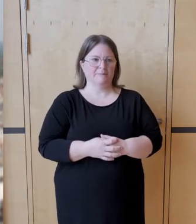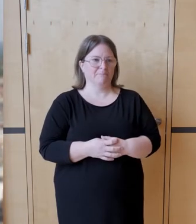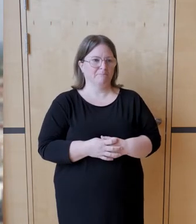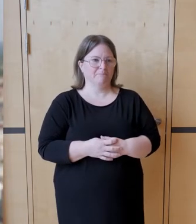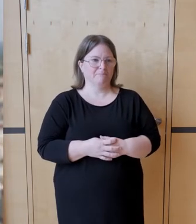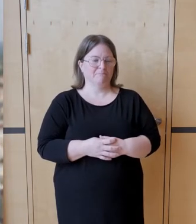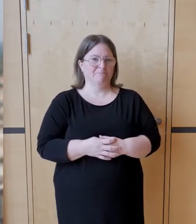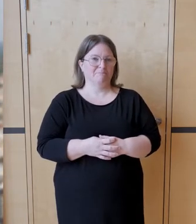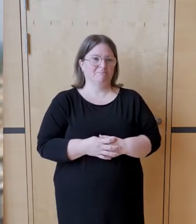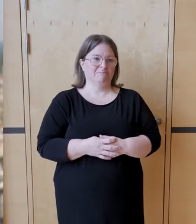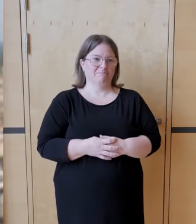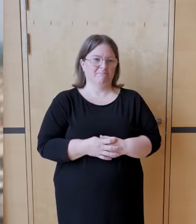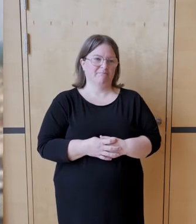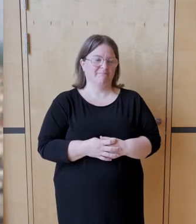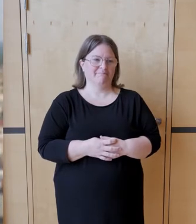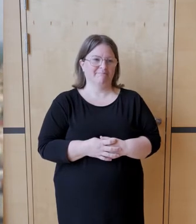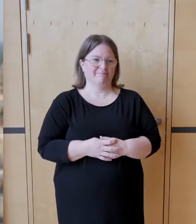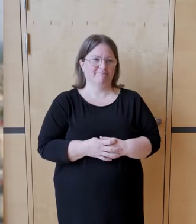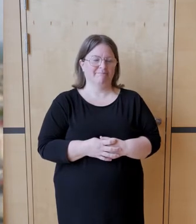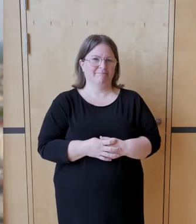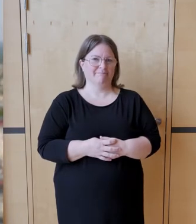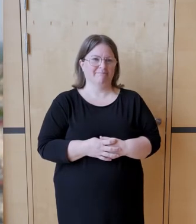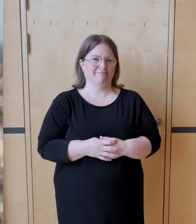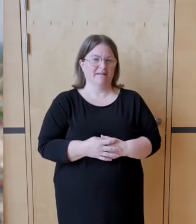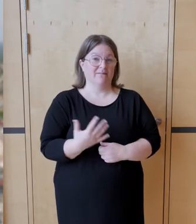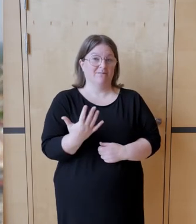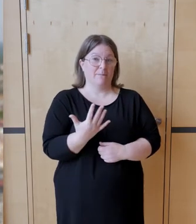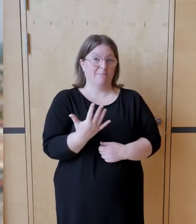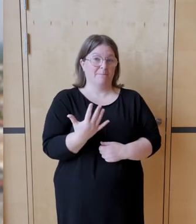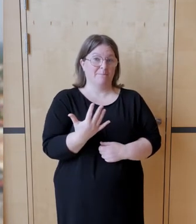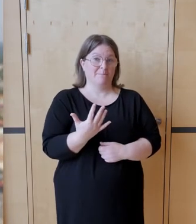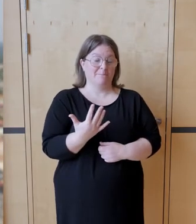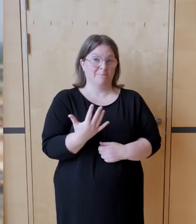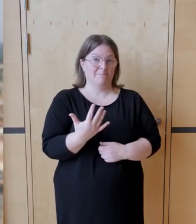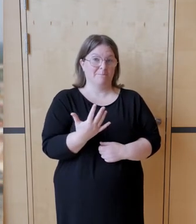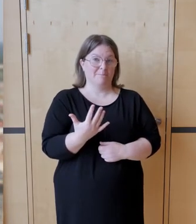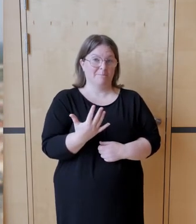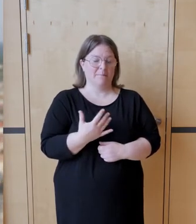Då går vi in på kontakter nummer 5 utredningsuppdrag för att presentera förslag till och Elitserien